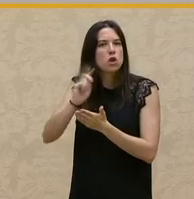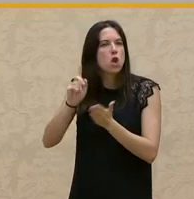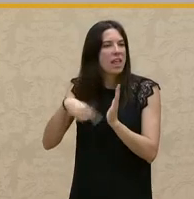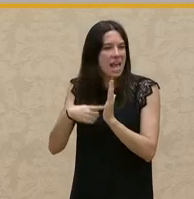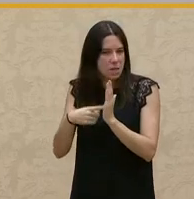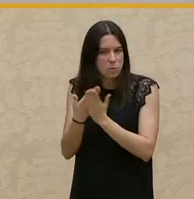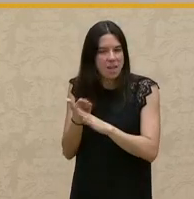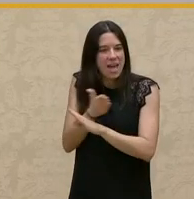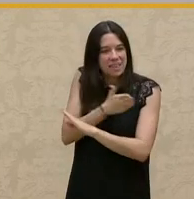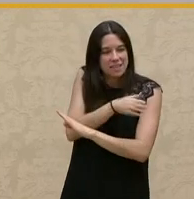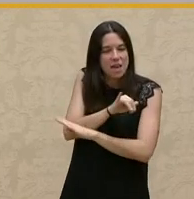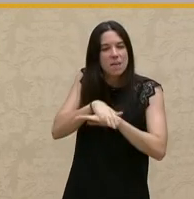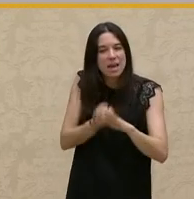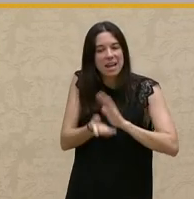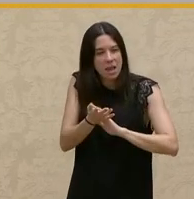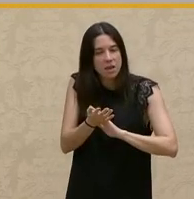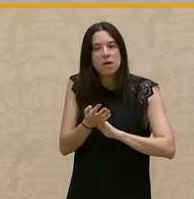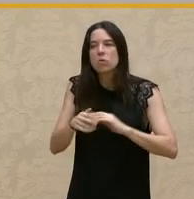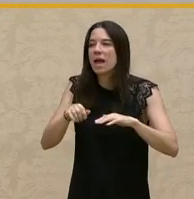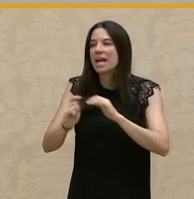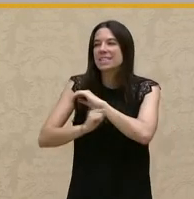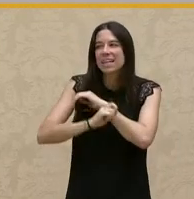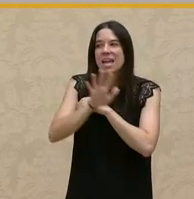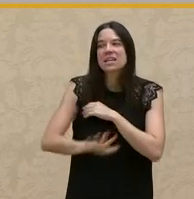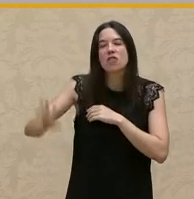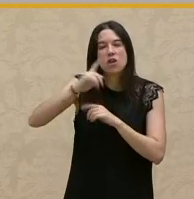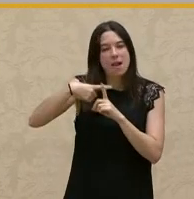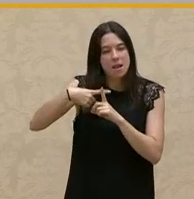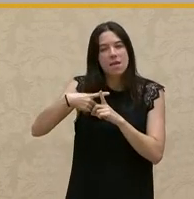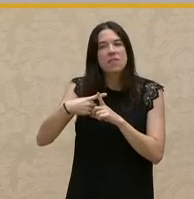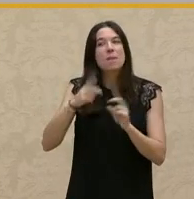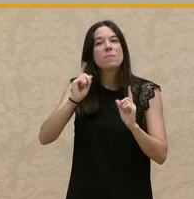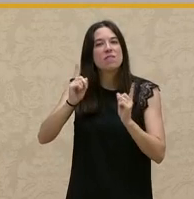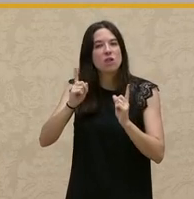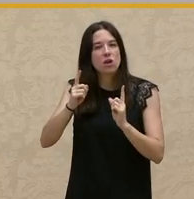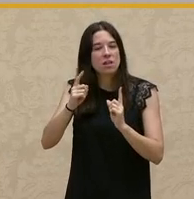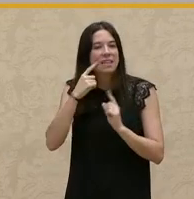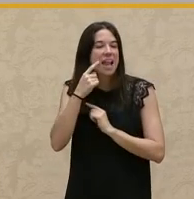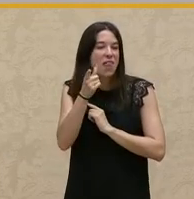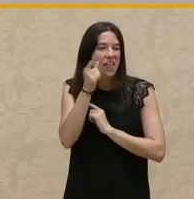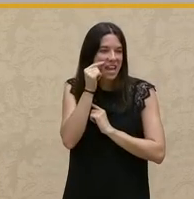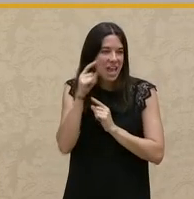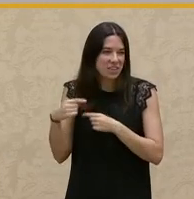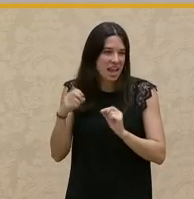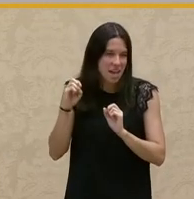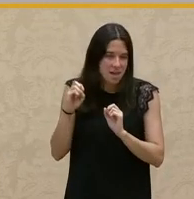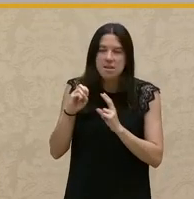en marcha una estrategia nacional de prevención de la ceguera evitable que conlleve planes